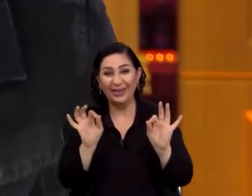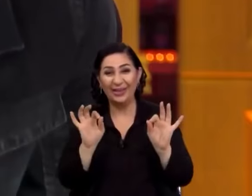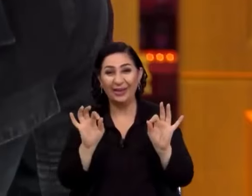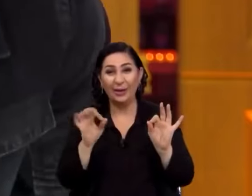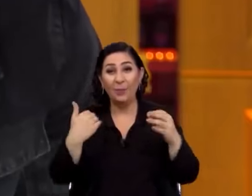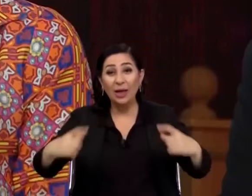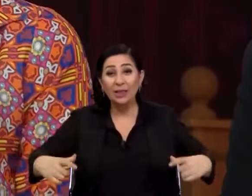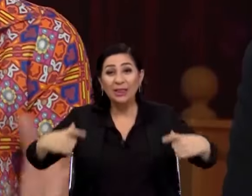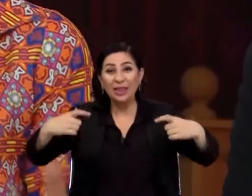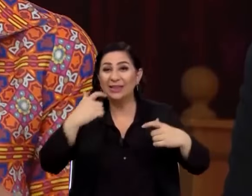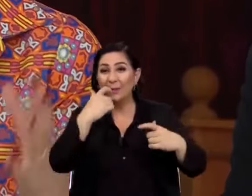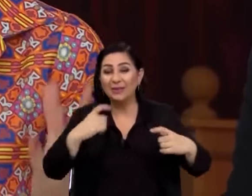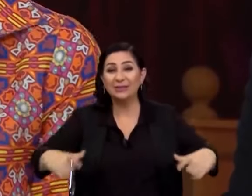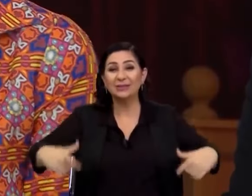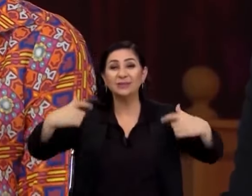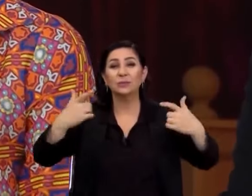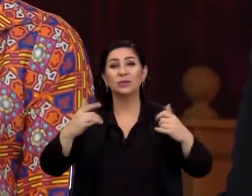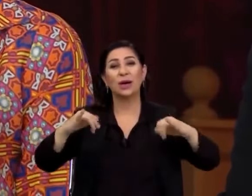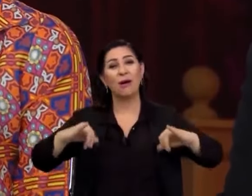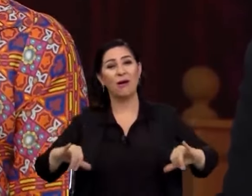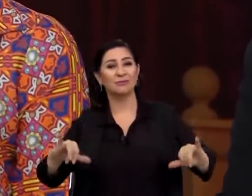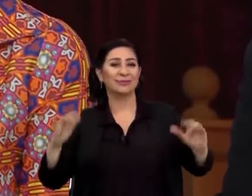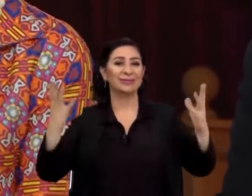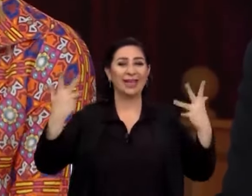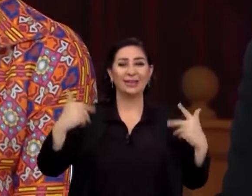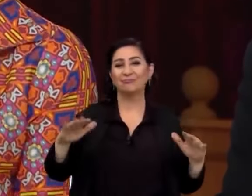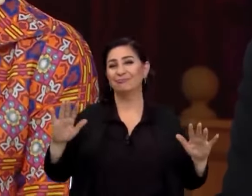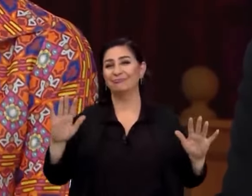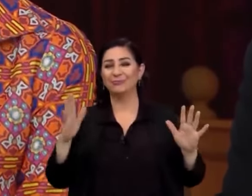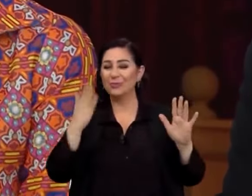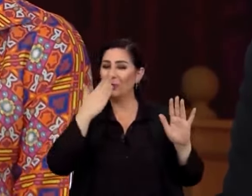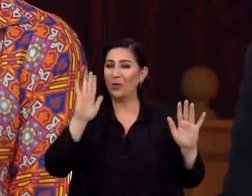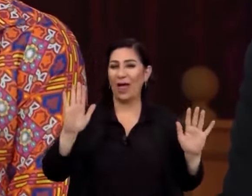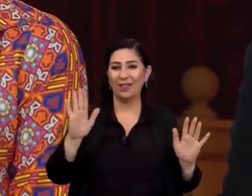giymedim ama Yani bu işin çok rahat çok böyle minimal halleri de var yani hani o